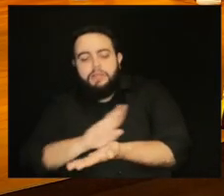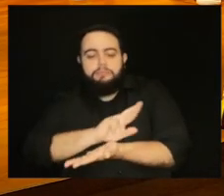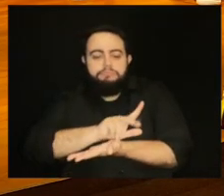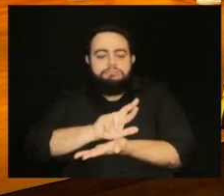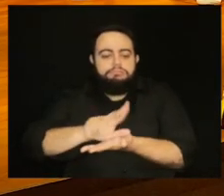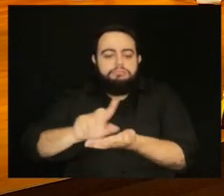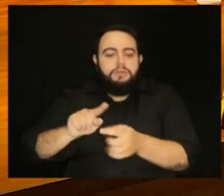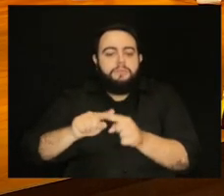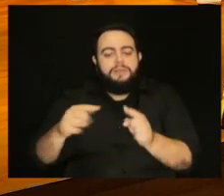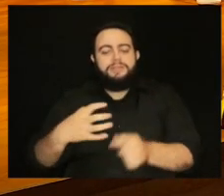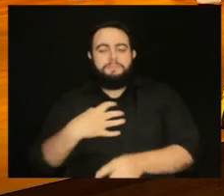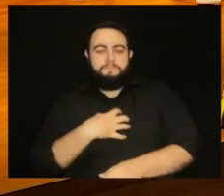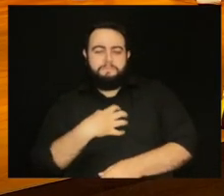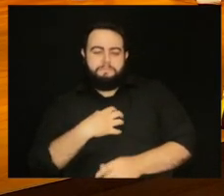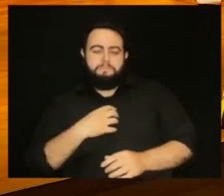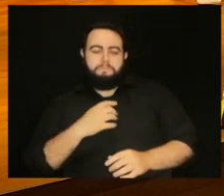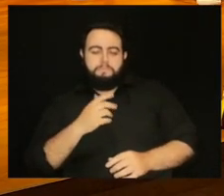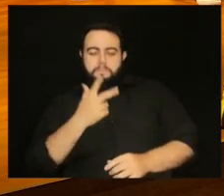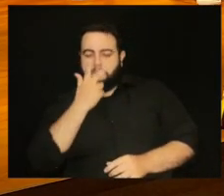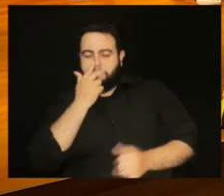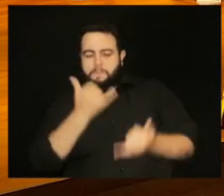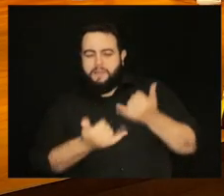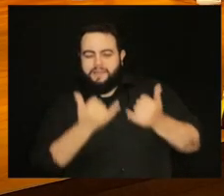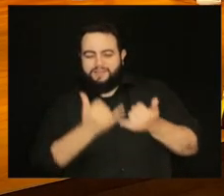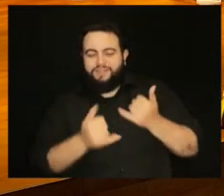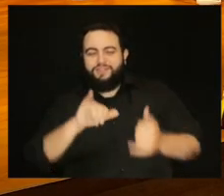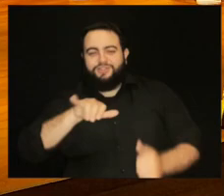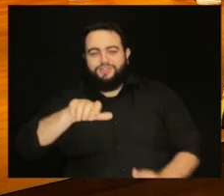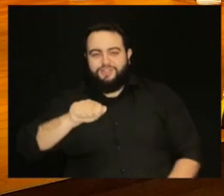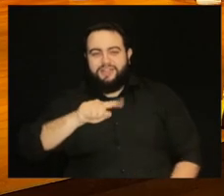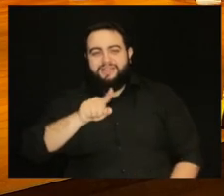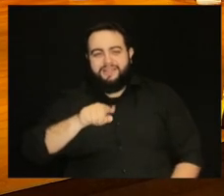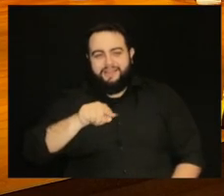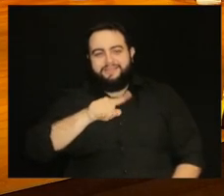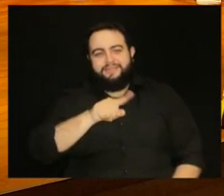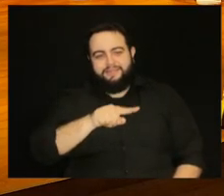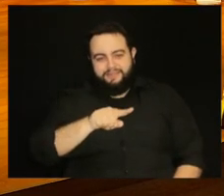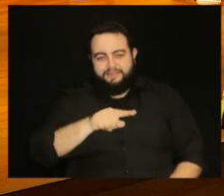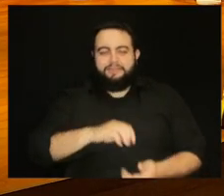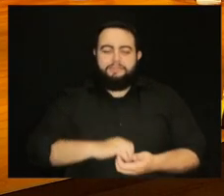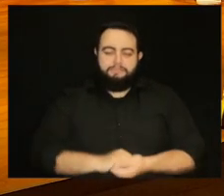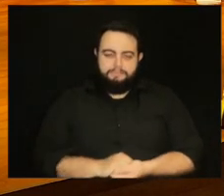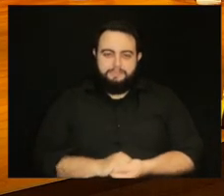de jazz Band que tinha também muito mais volume sonoro, muito mais ou seja ,podia tocar para mais